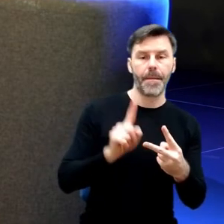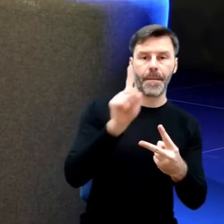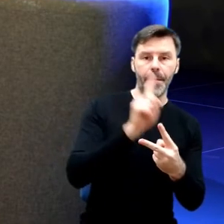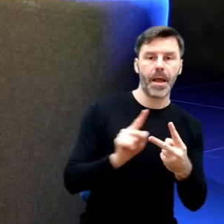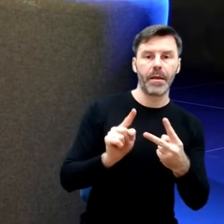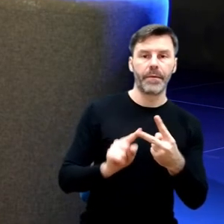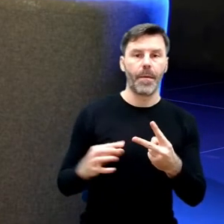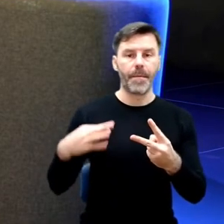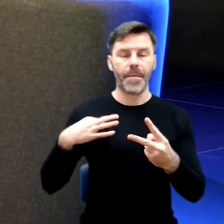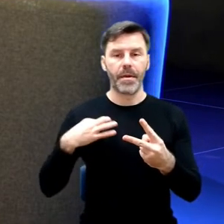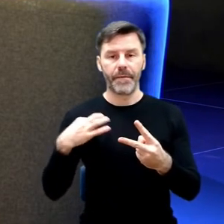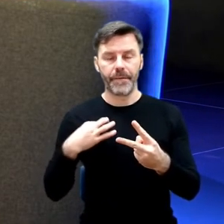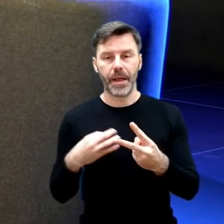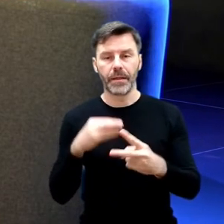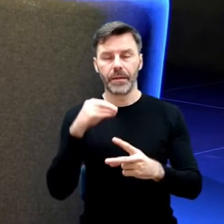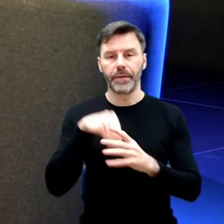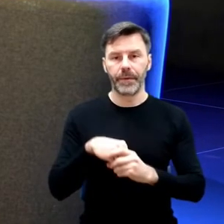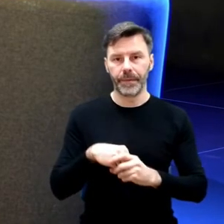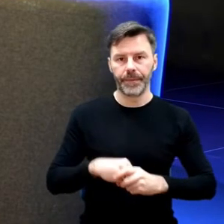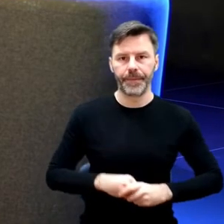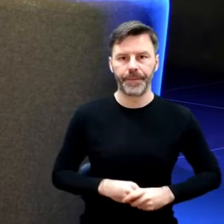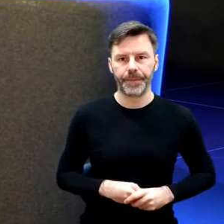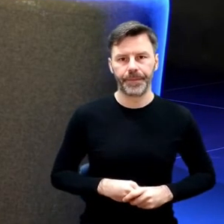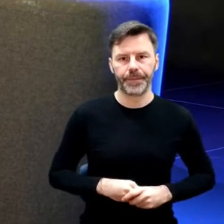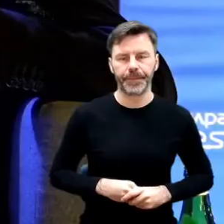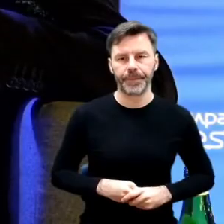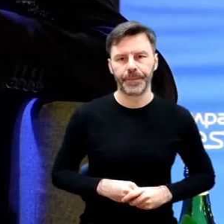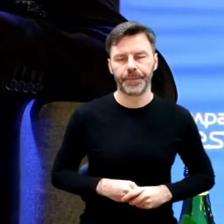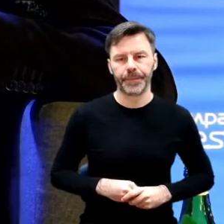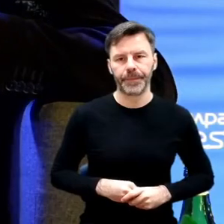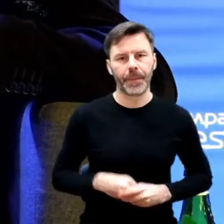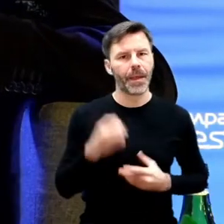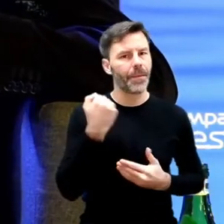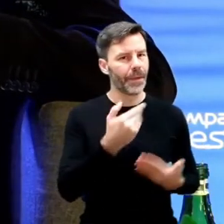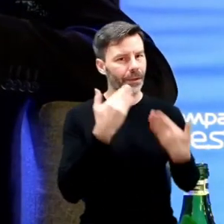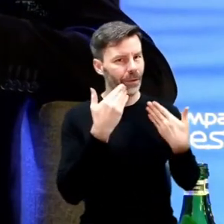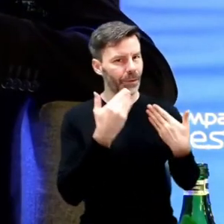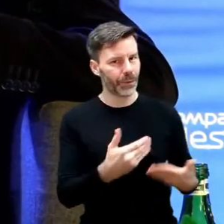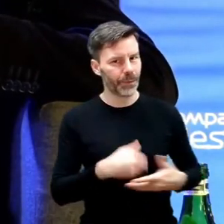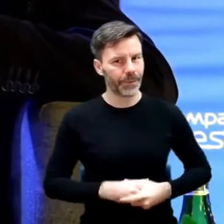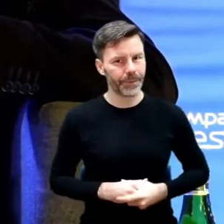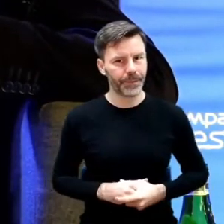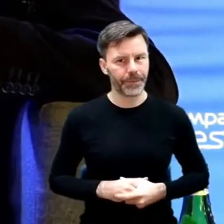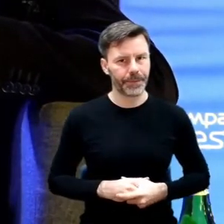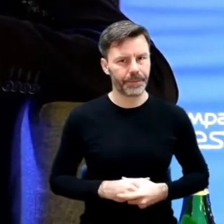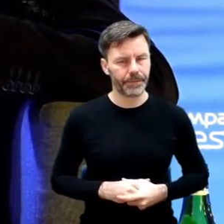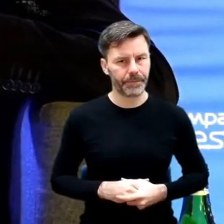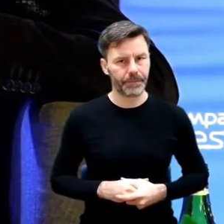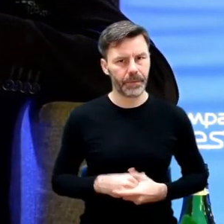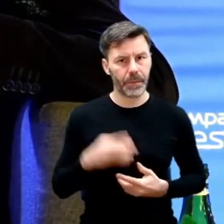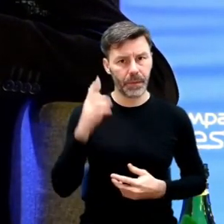polityki miejskiej. Dziękuję bardzo, ale tak jak rozumiem, na razie tego balansu nie ma?